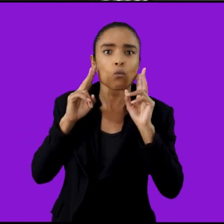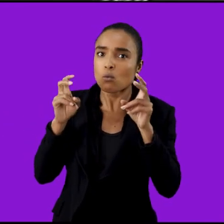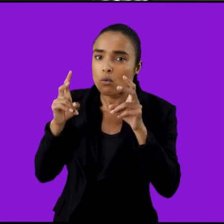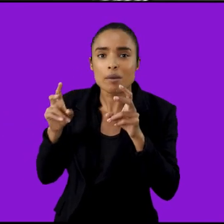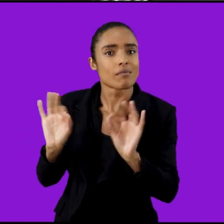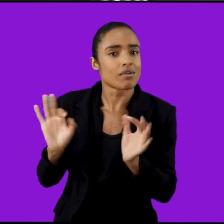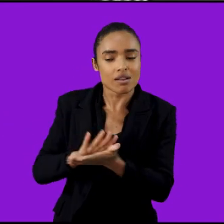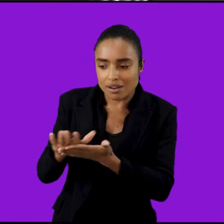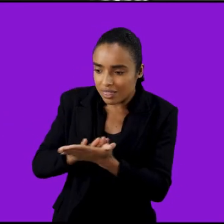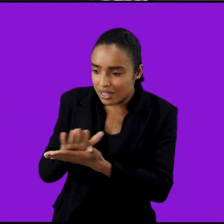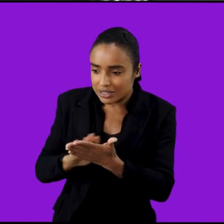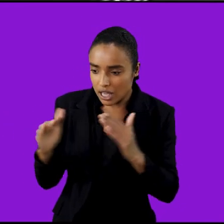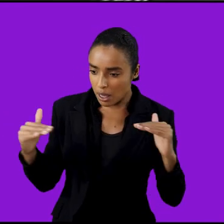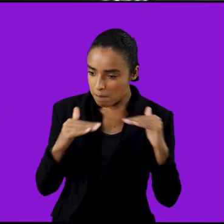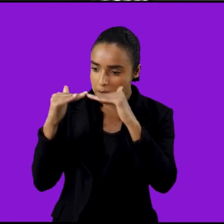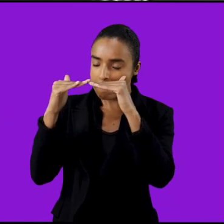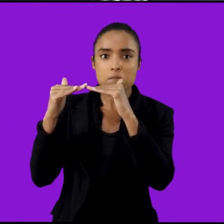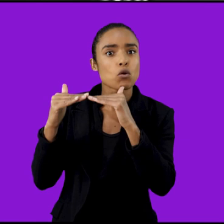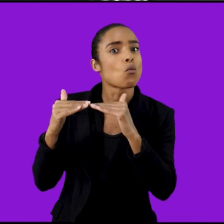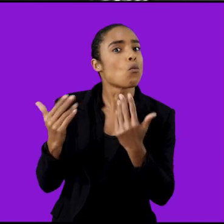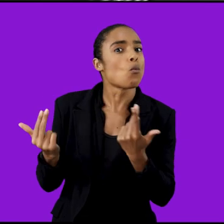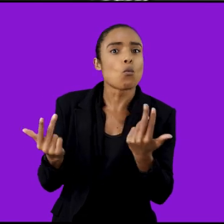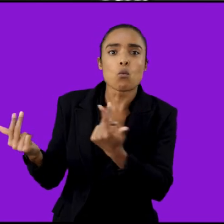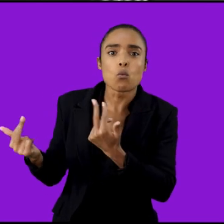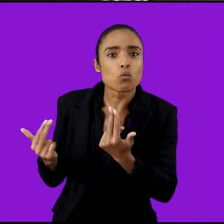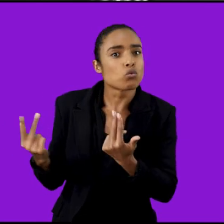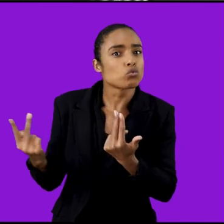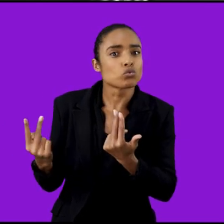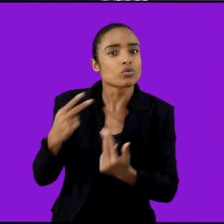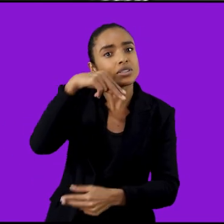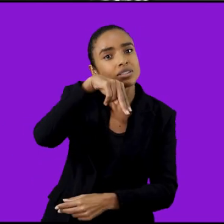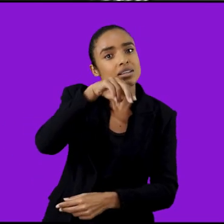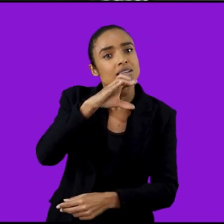Você. Eu não sabia que você tinha trabalhado Na Trama especificamente, né? Trabalhei Cara, você teve a oportunidade de tá junto